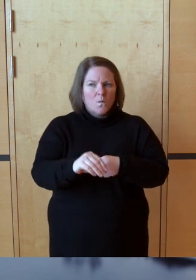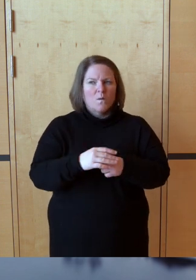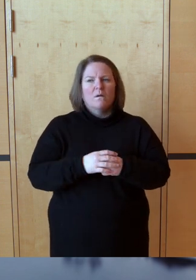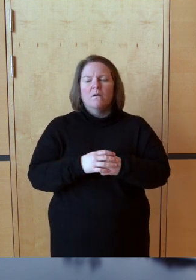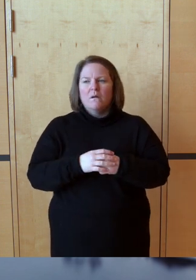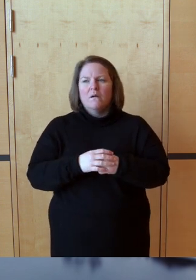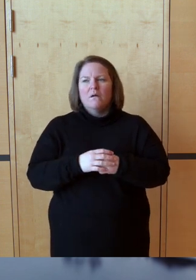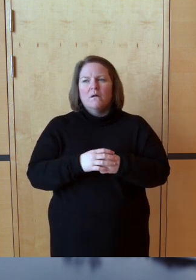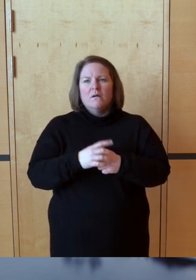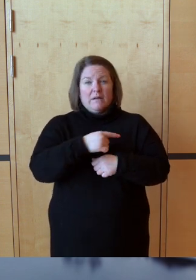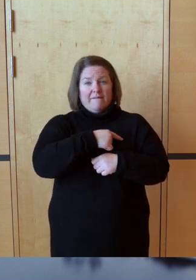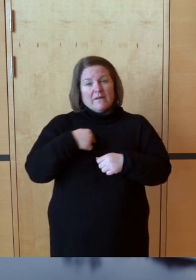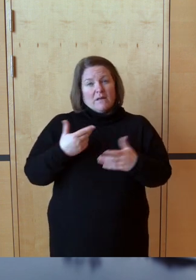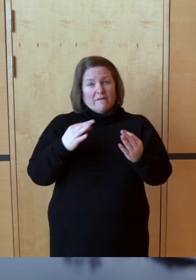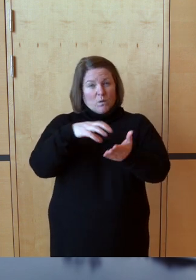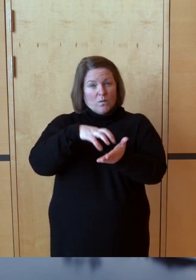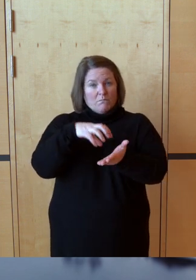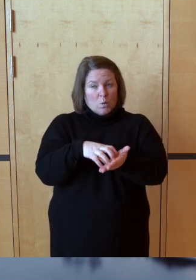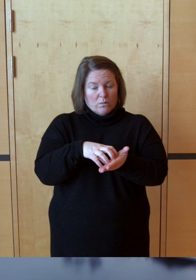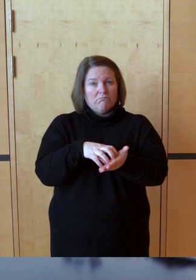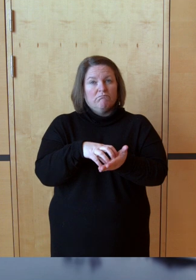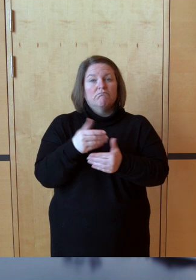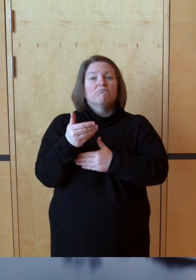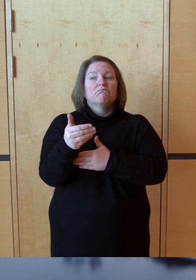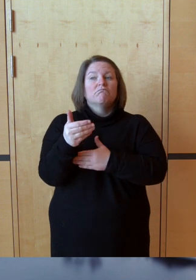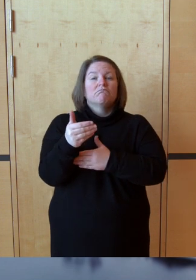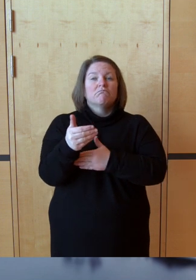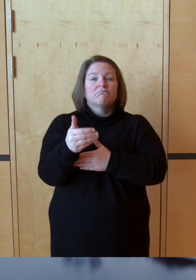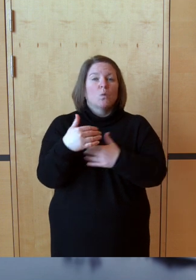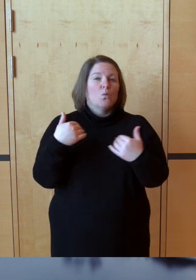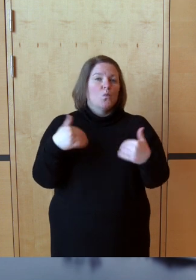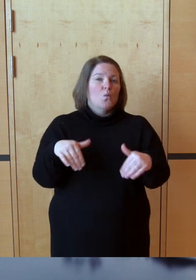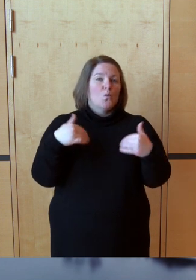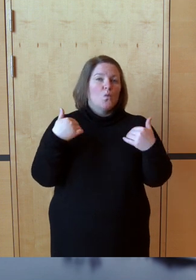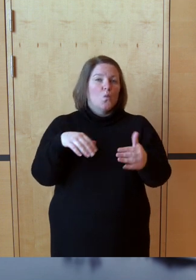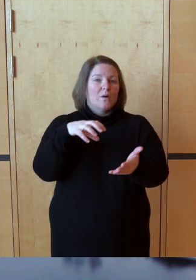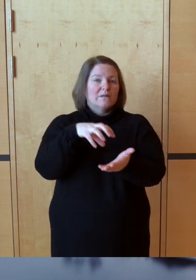Skellefteå kommun idag som stod inför en ofantlig samhällsomvandling som